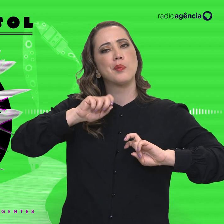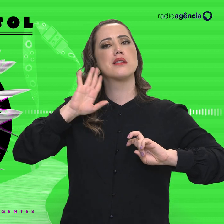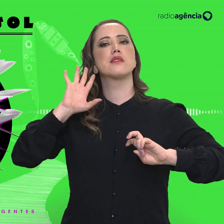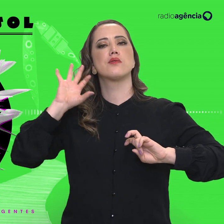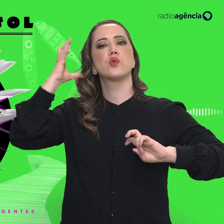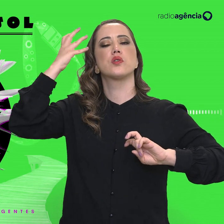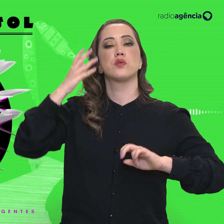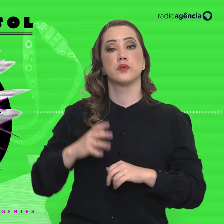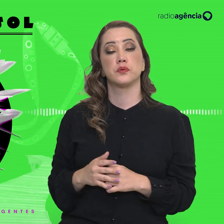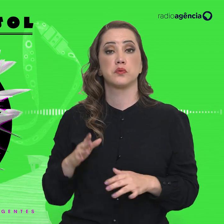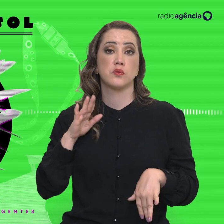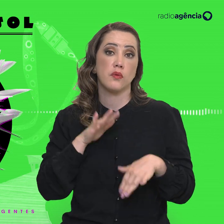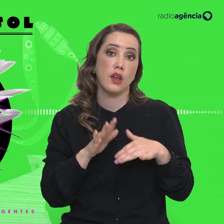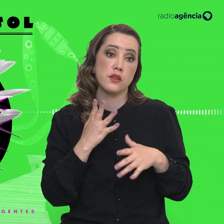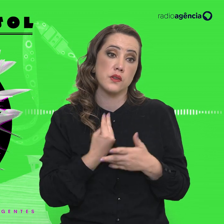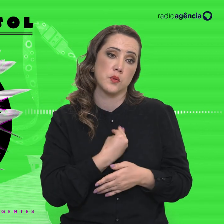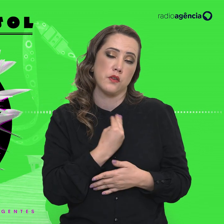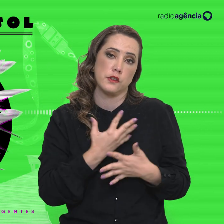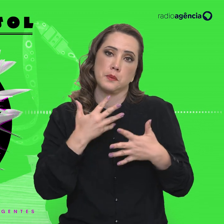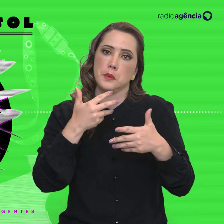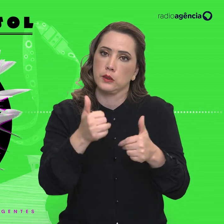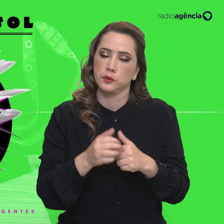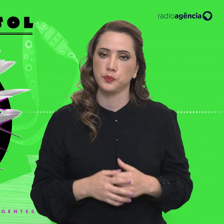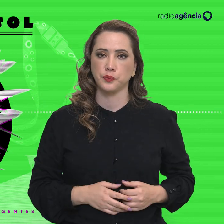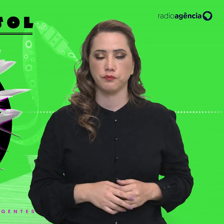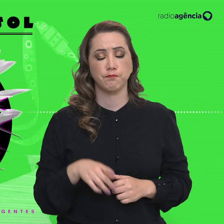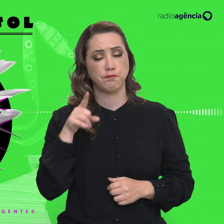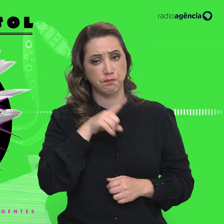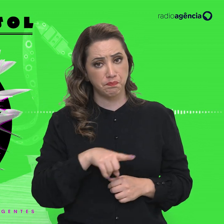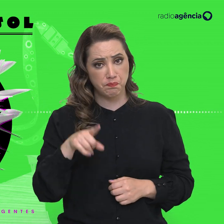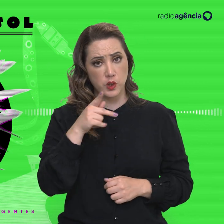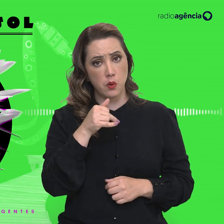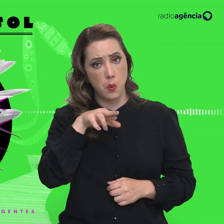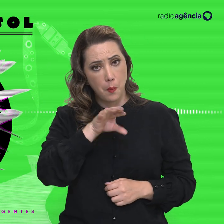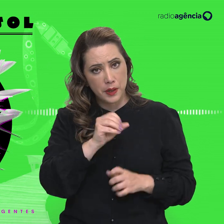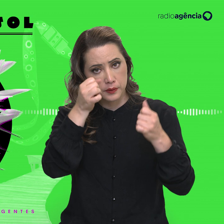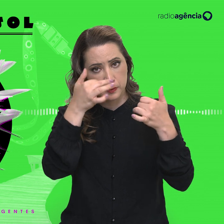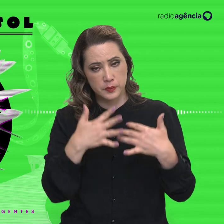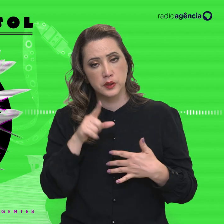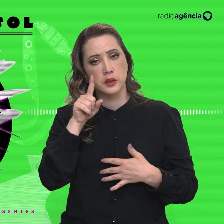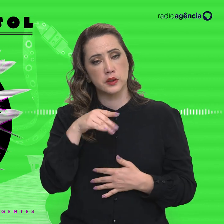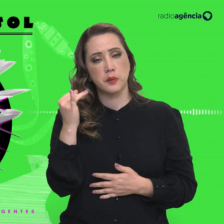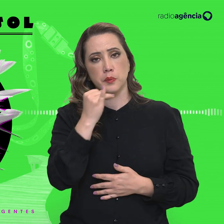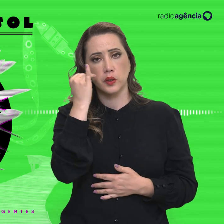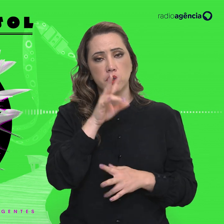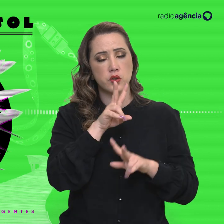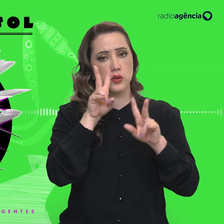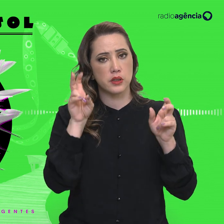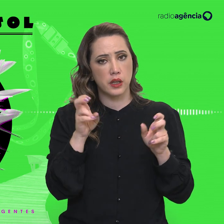pra ter uma qualidade de vida melhor. [Patrícia] Essa fala do Pedro é um gancho perfeito para o nosso aviso de utilidade pública.